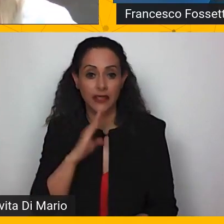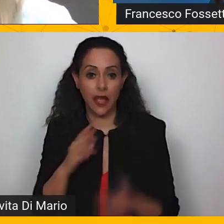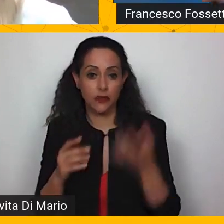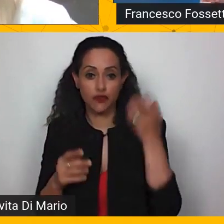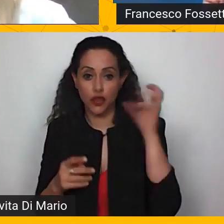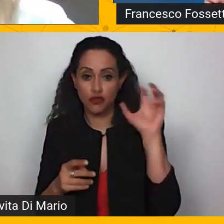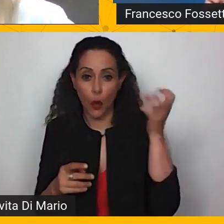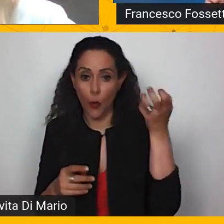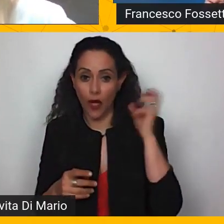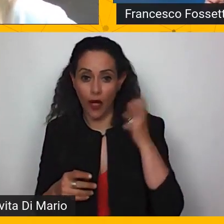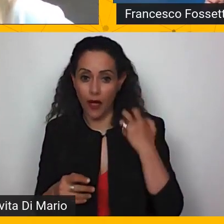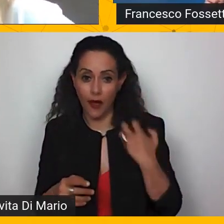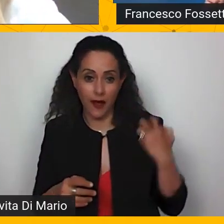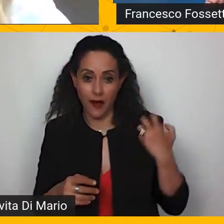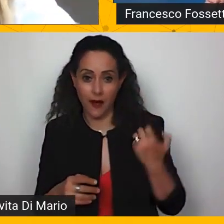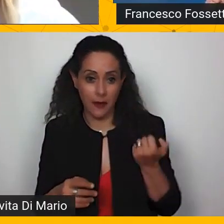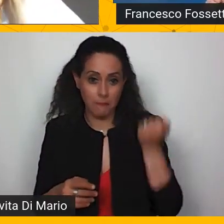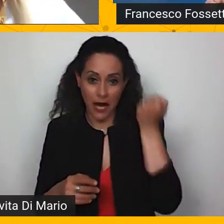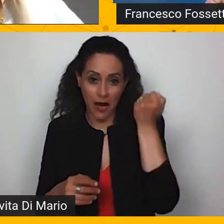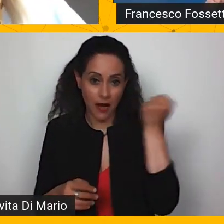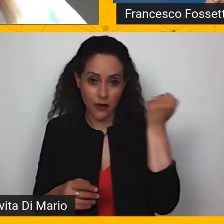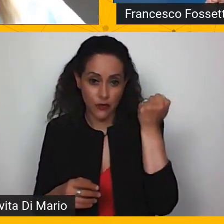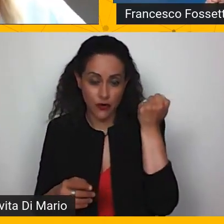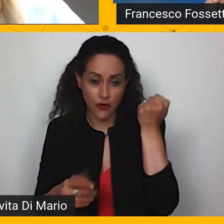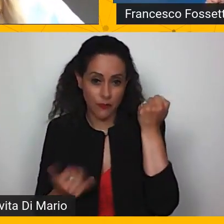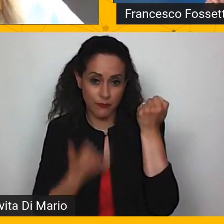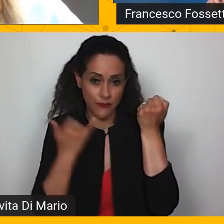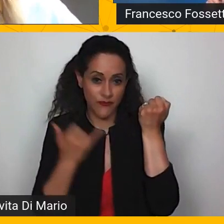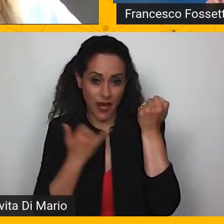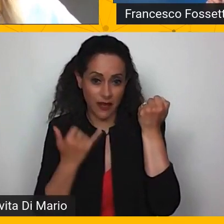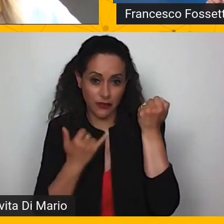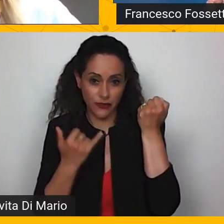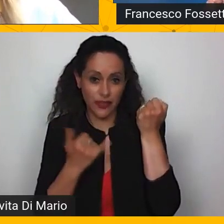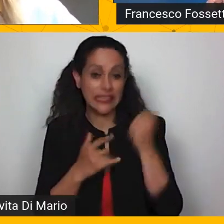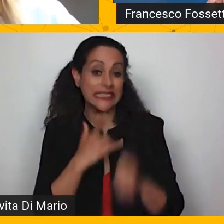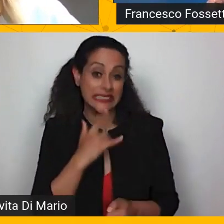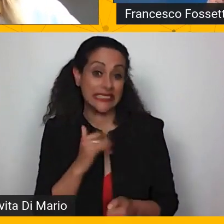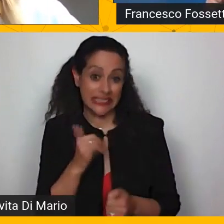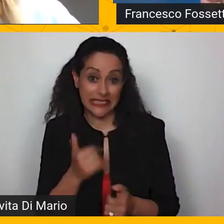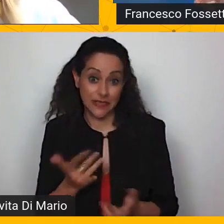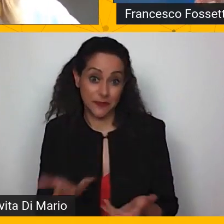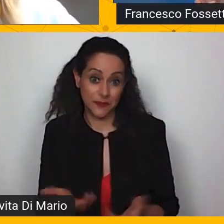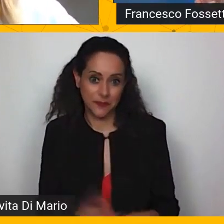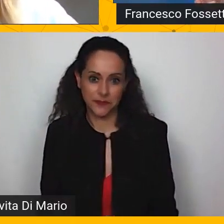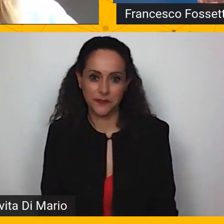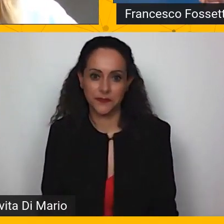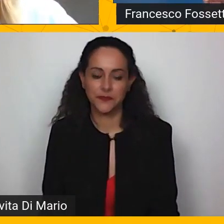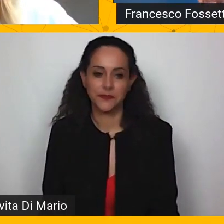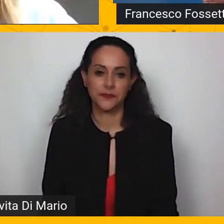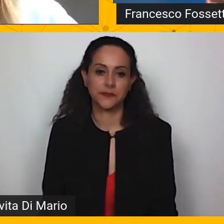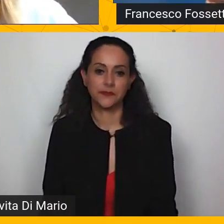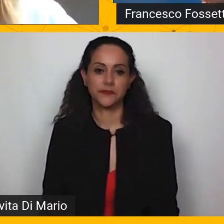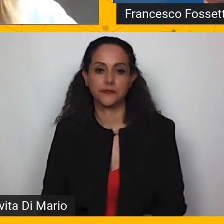smartphone ce l'hai sempre in